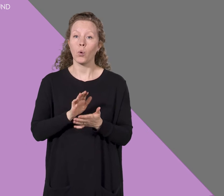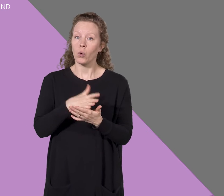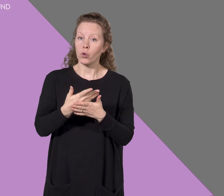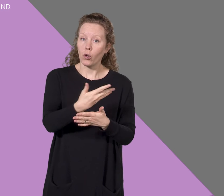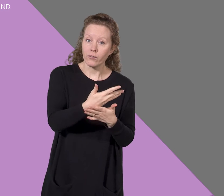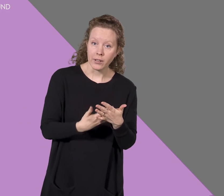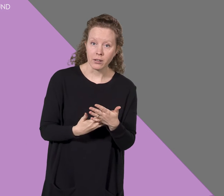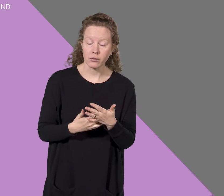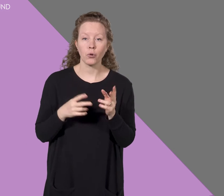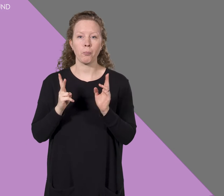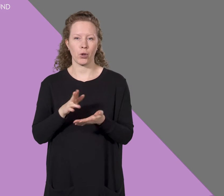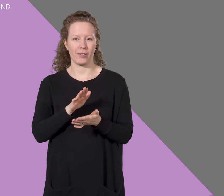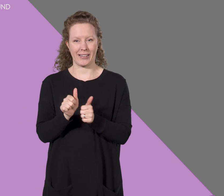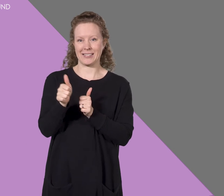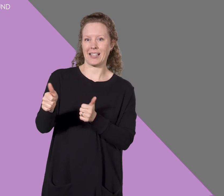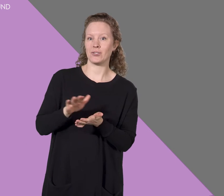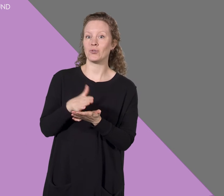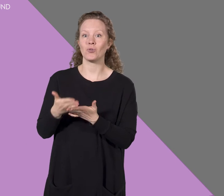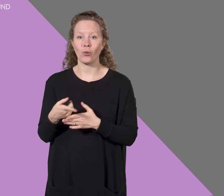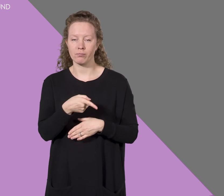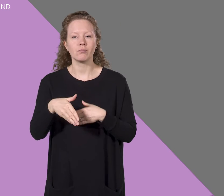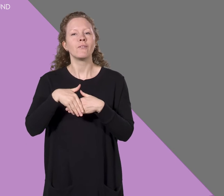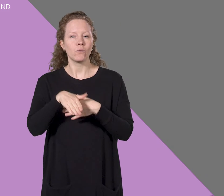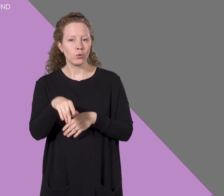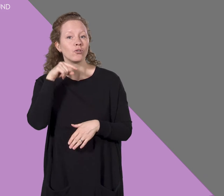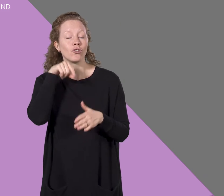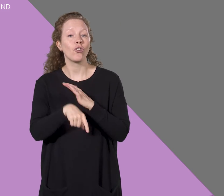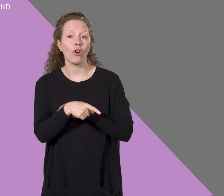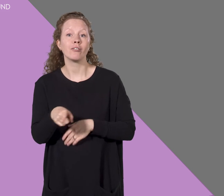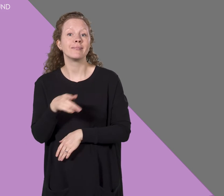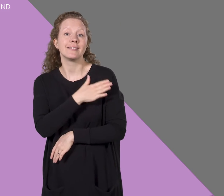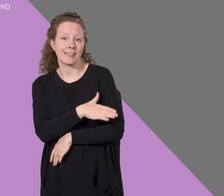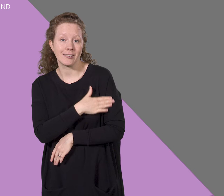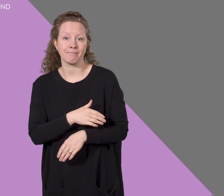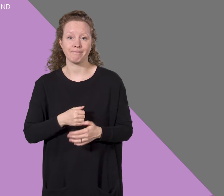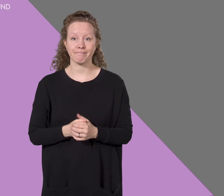och tolkförteckningen samt distanstolkningen ingår i tjänsten också i fortsättningen.